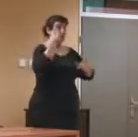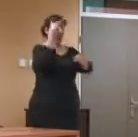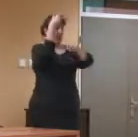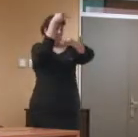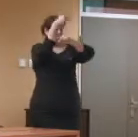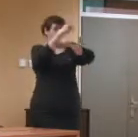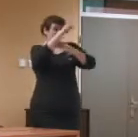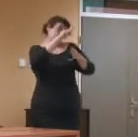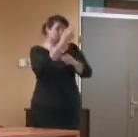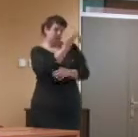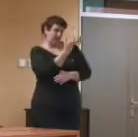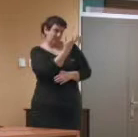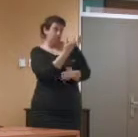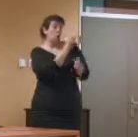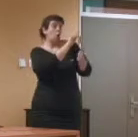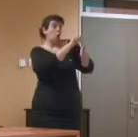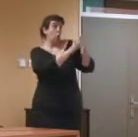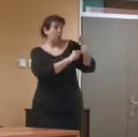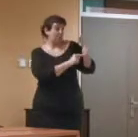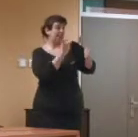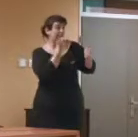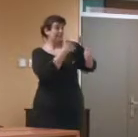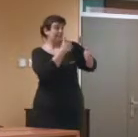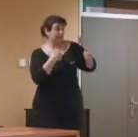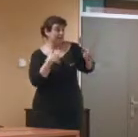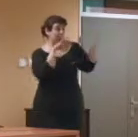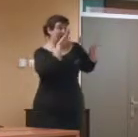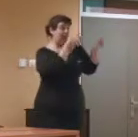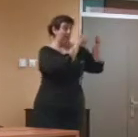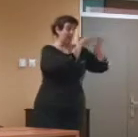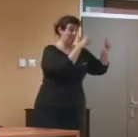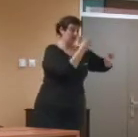las basuras a la empresa de la competencia de Ángel Fenoll, y este